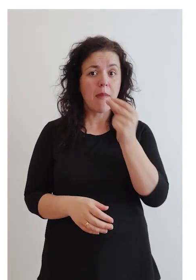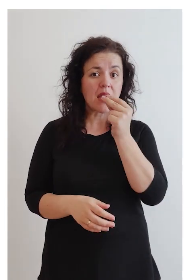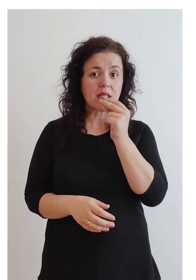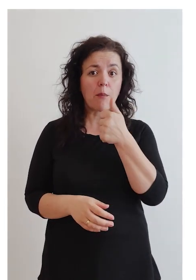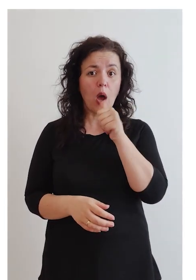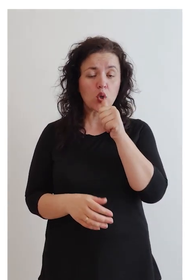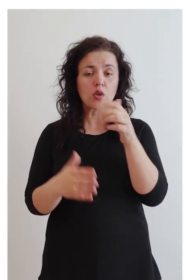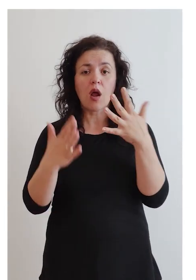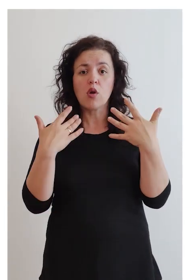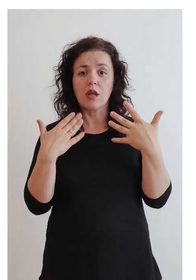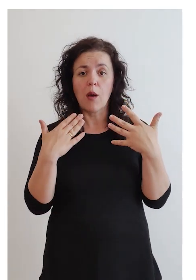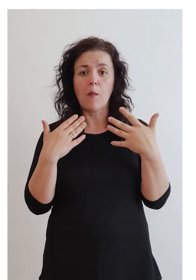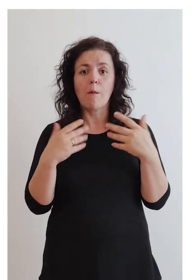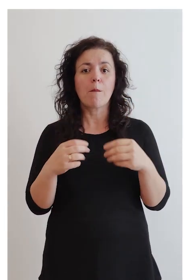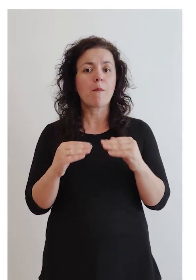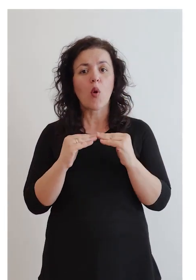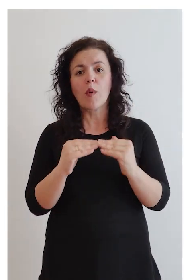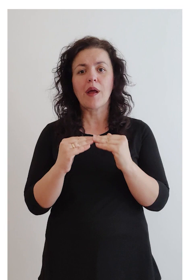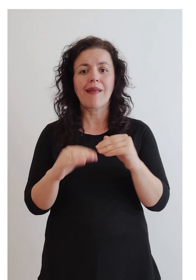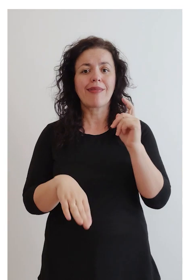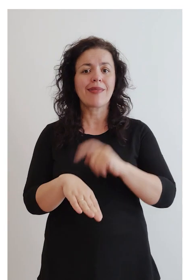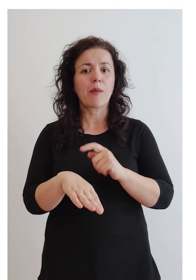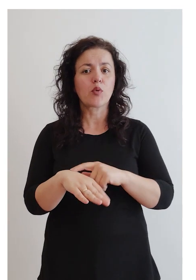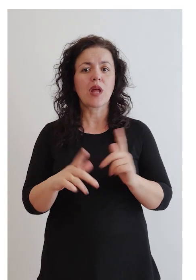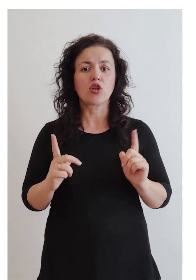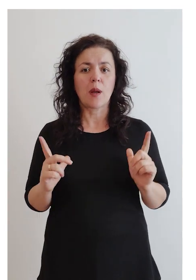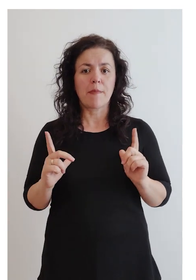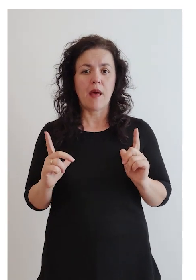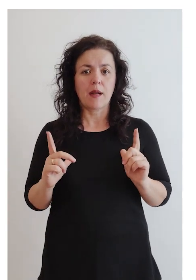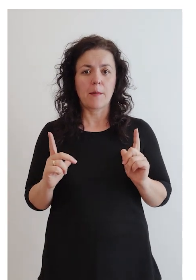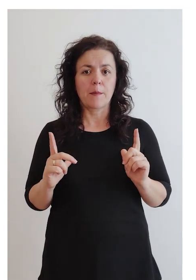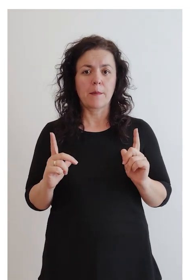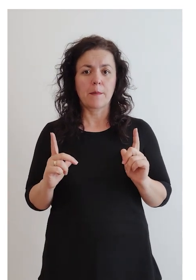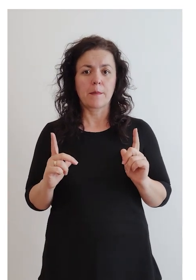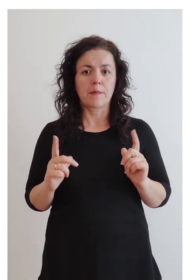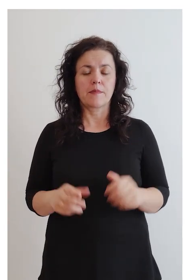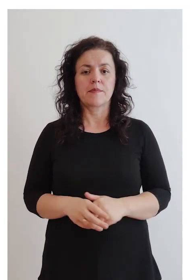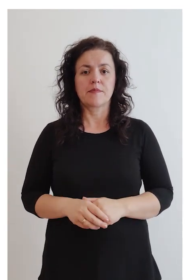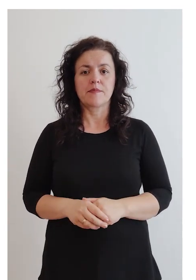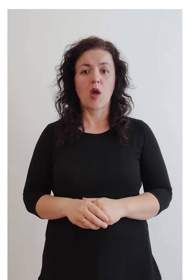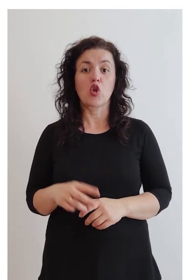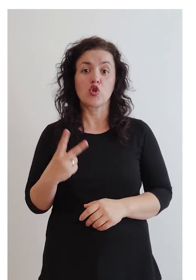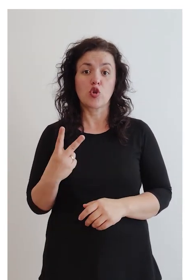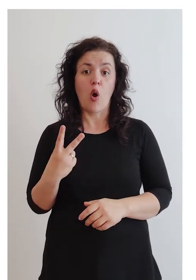Două apeluri telefonice, mesaje text sau teletext sau e-mail-uri